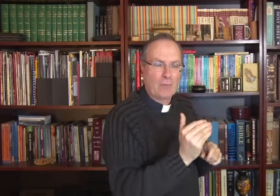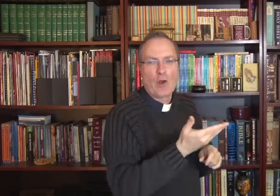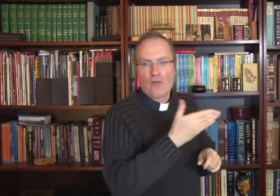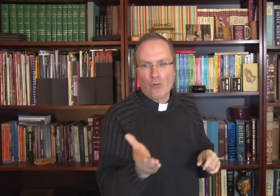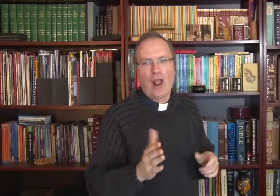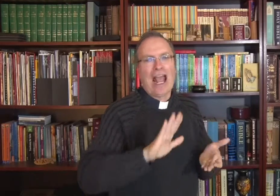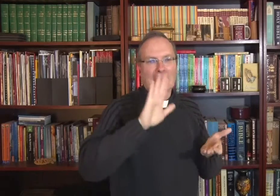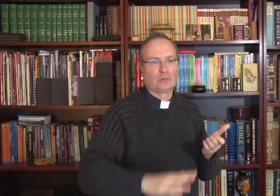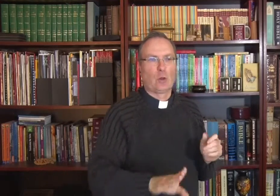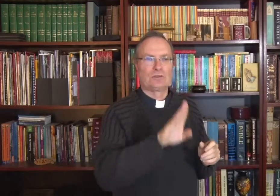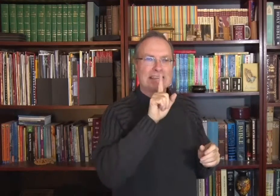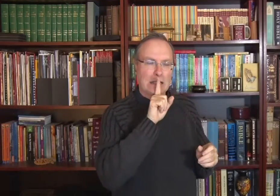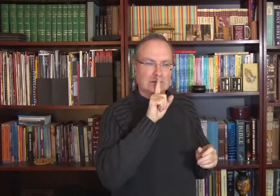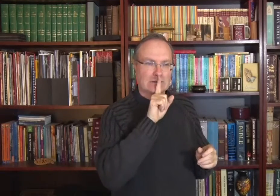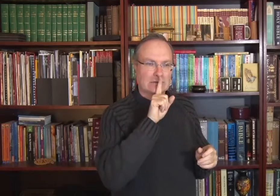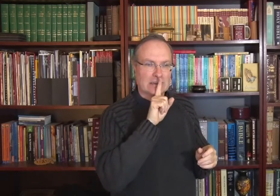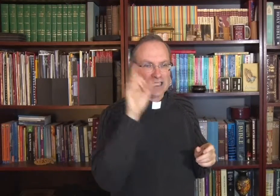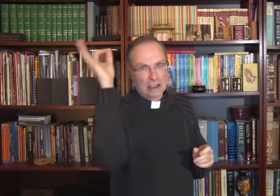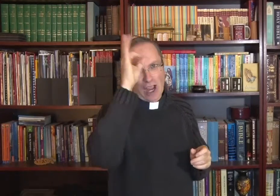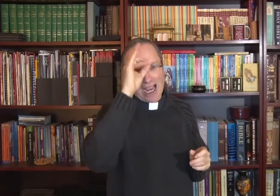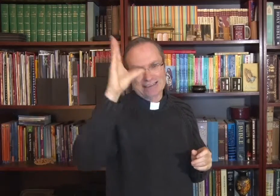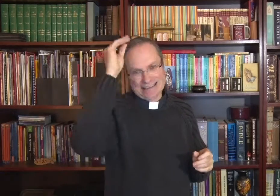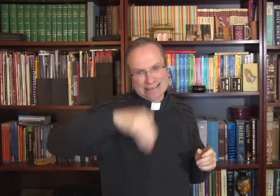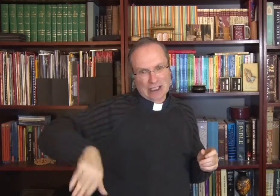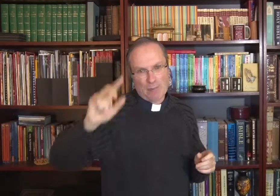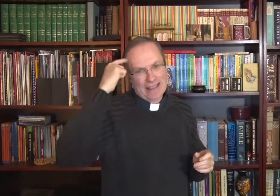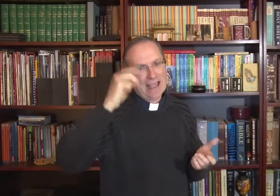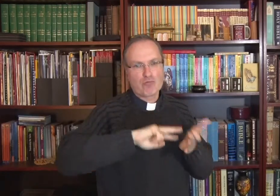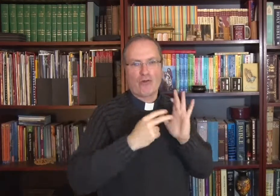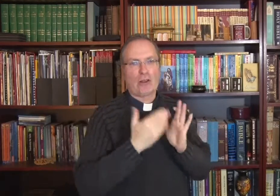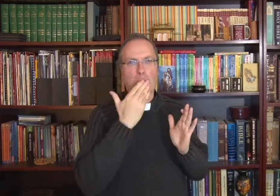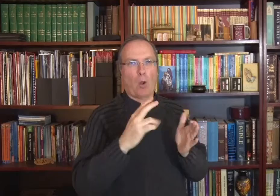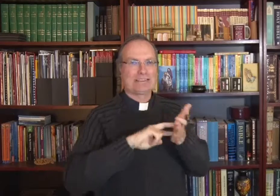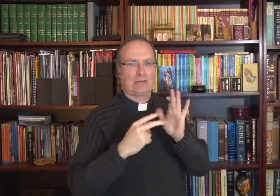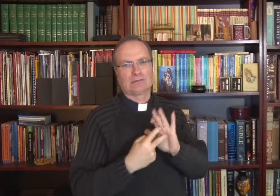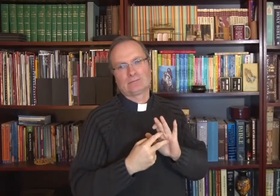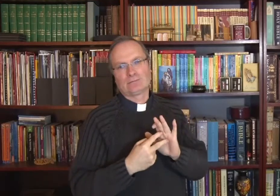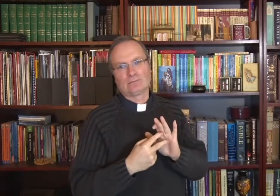vous réduisiez au silence l’ignorance des hommes dépourvus de bon sens.